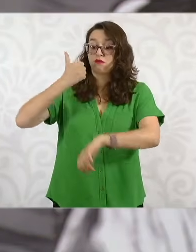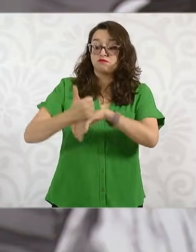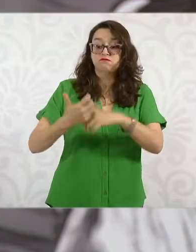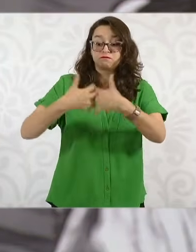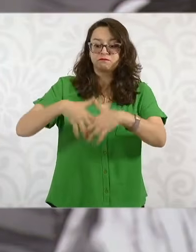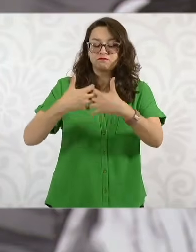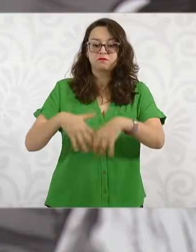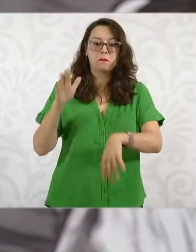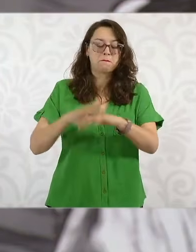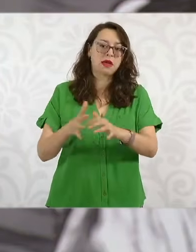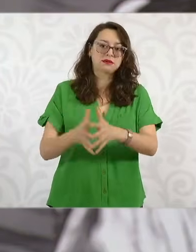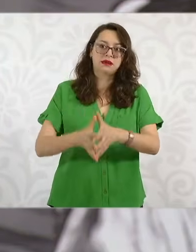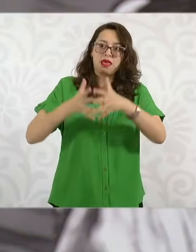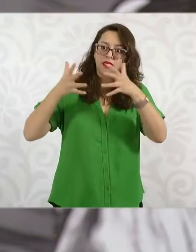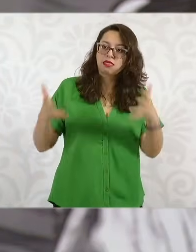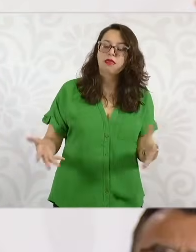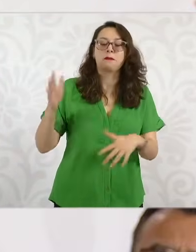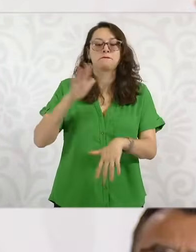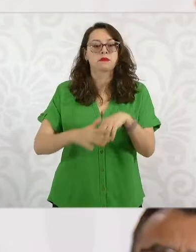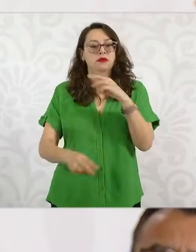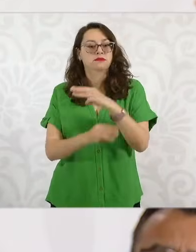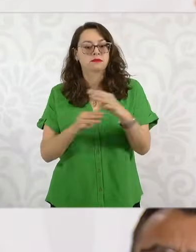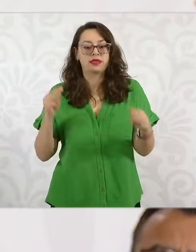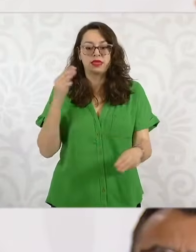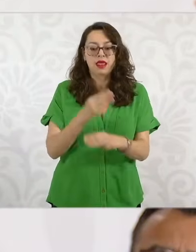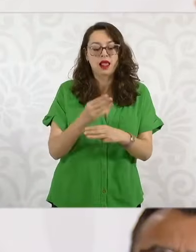Estos dispositivos médicos son utilizados en el diagnóstico y tratamiento